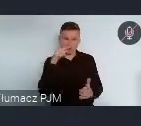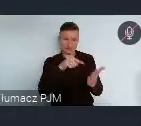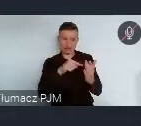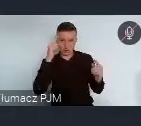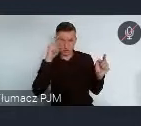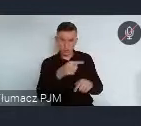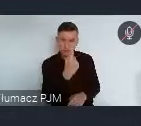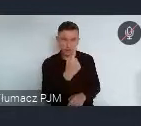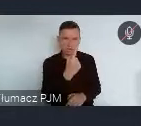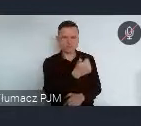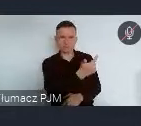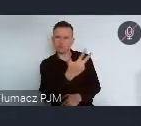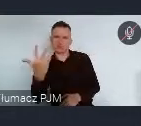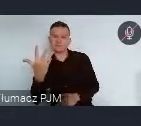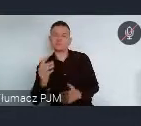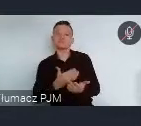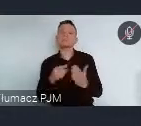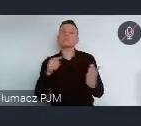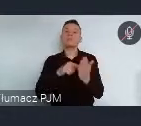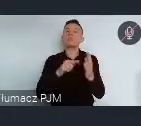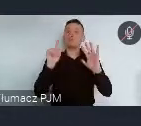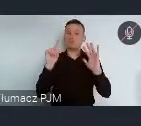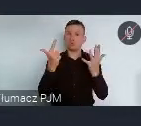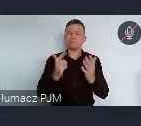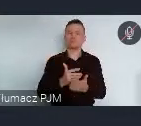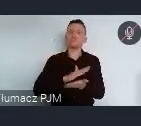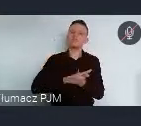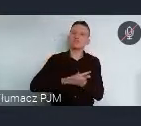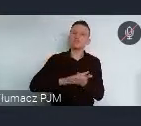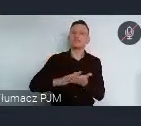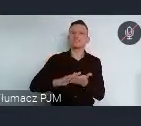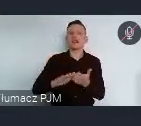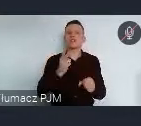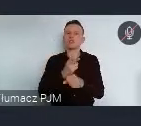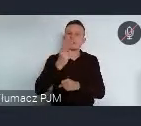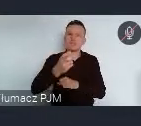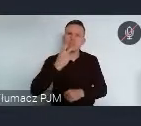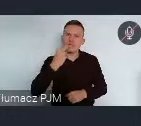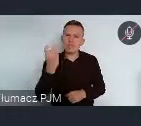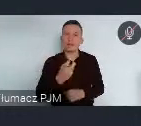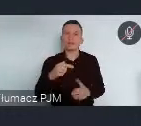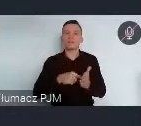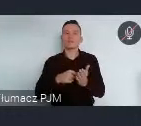Cel 7., czysta, dostępna energia. Tutaj w ramach Eco-Miasta zbieramy dobre praktyki,